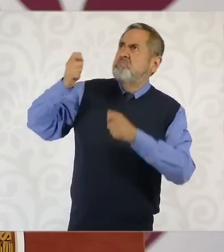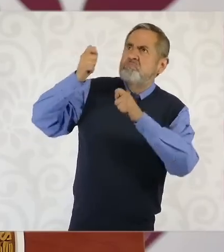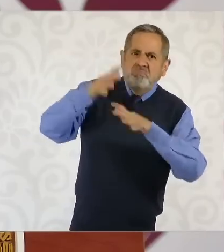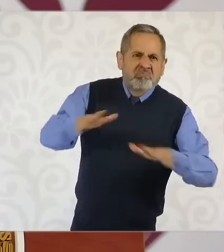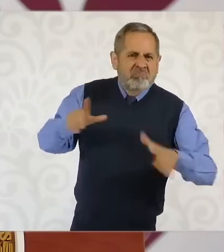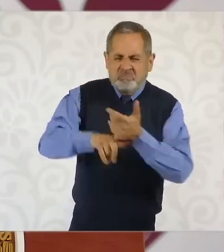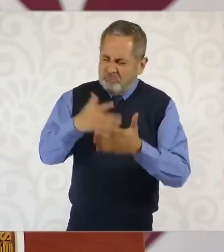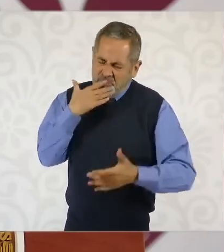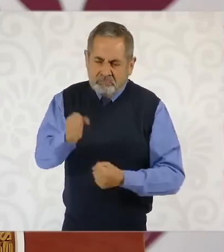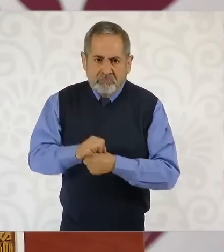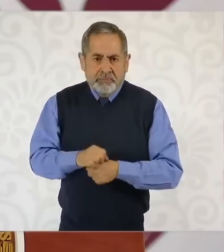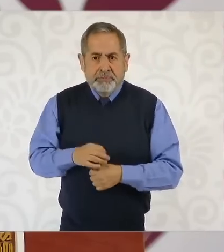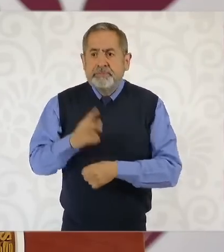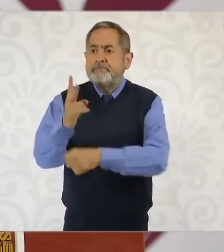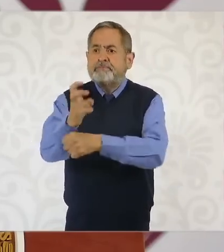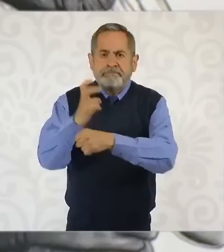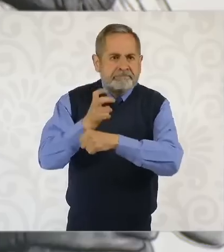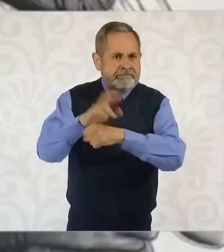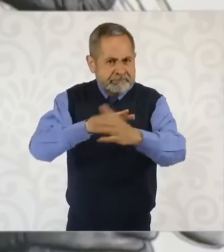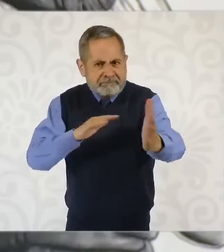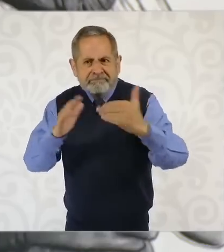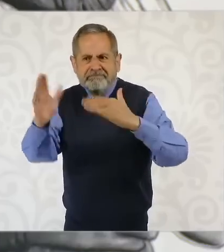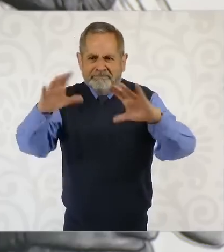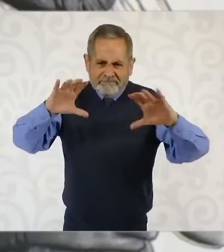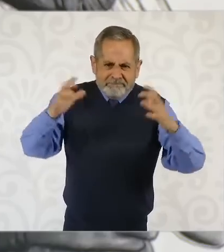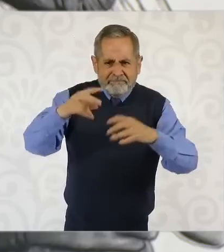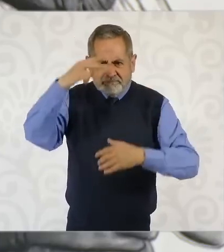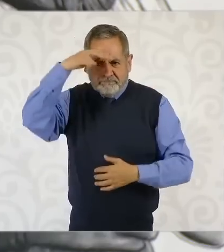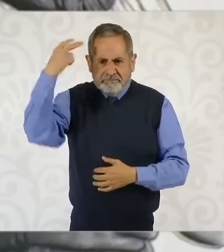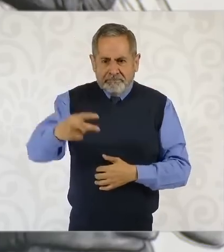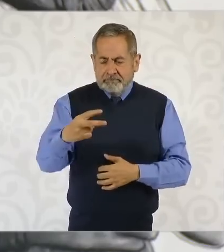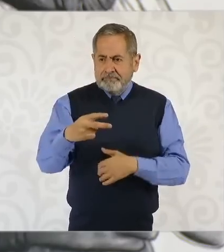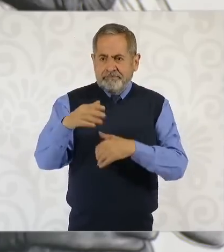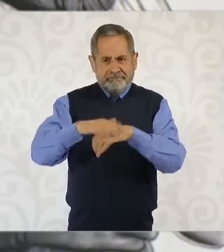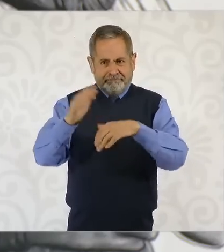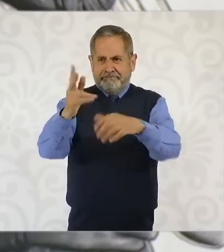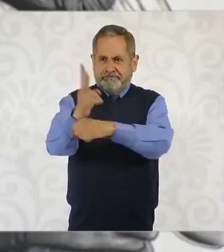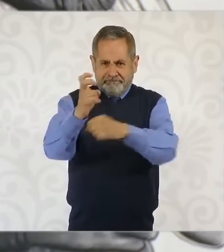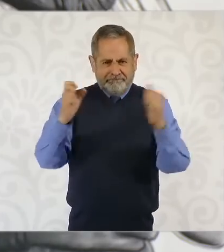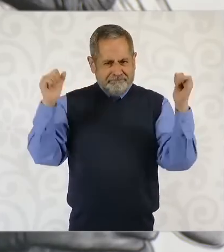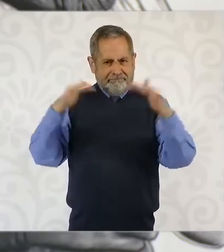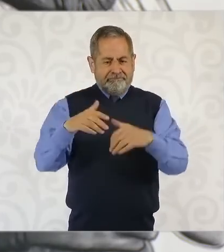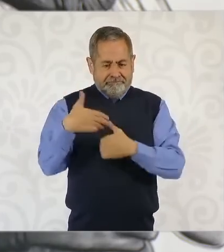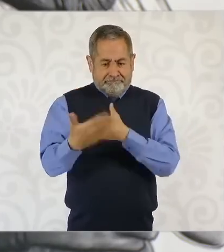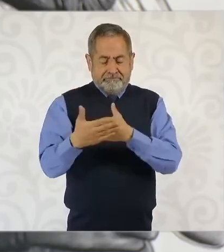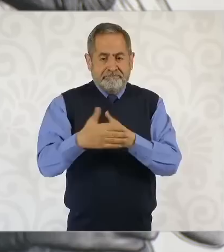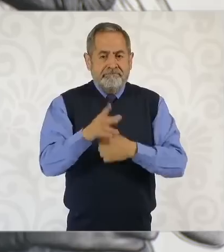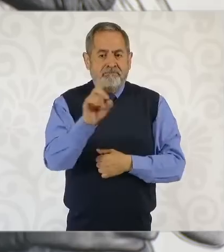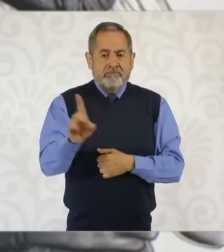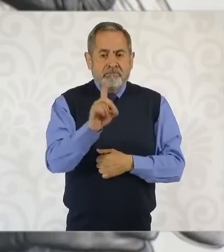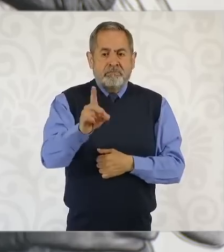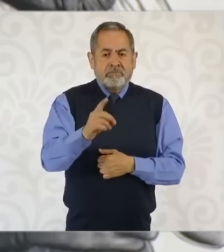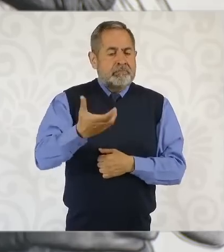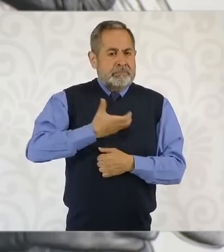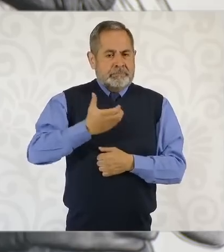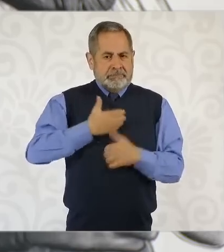las y los mexicanos a una asamblea informativa en el zócalo de la Ciudad de México el próximo